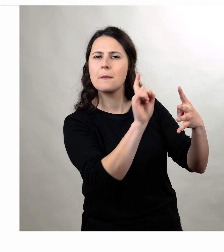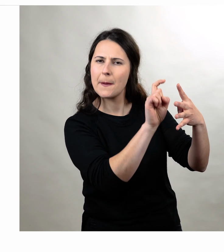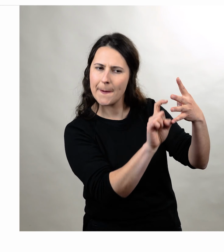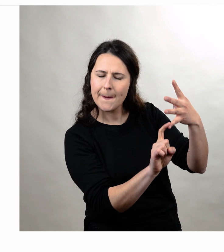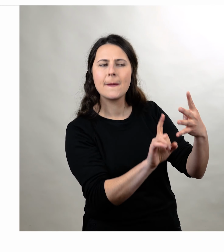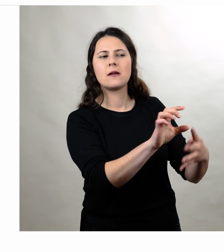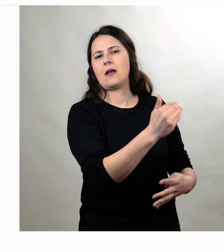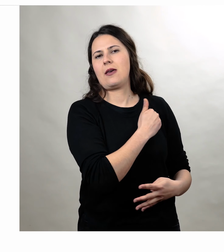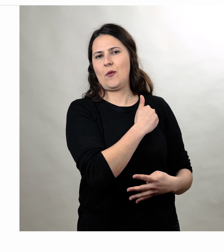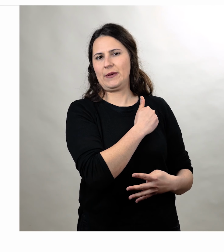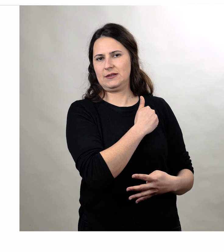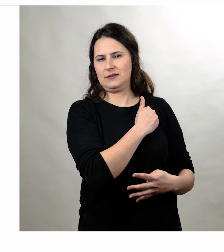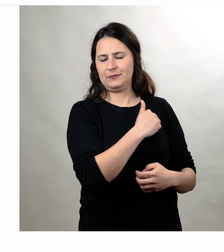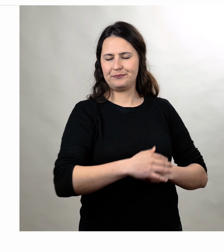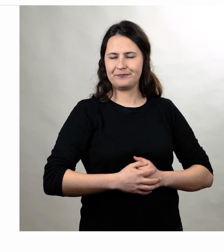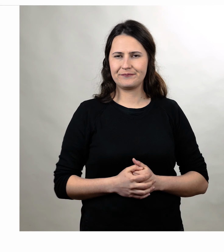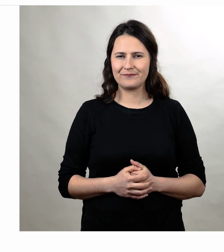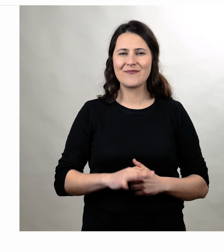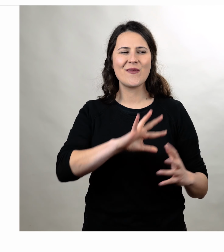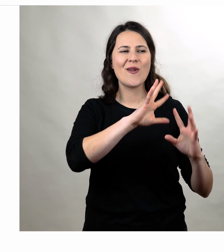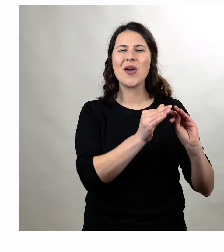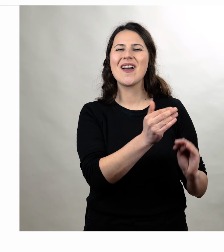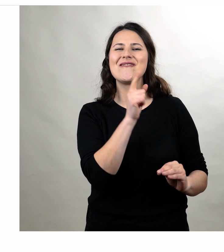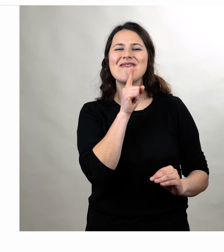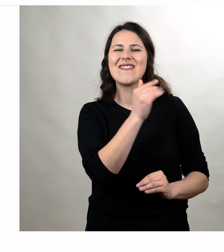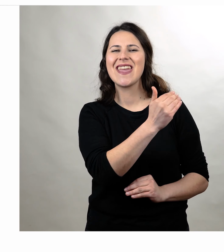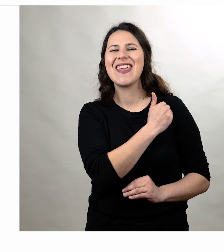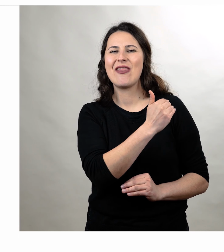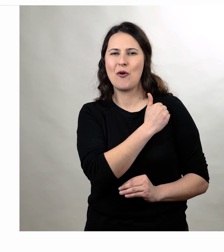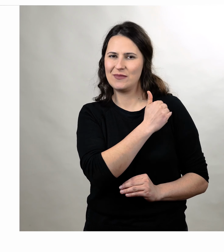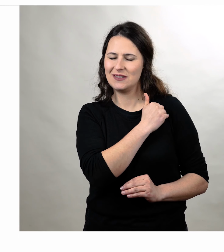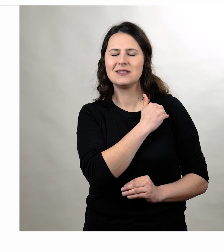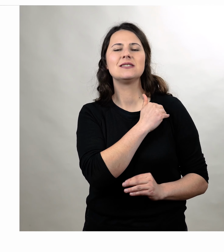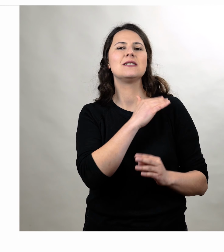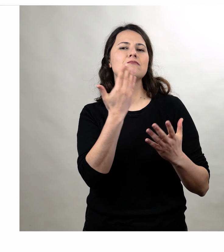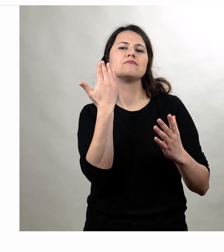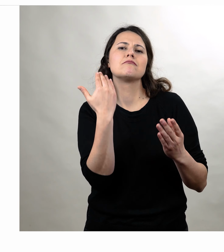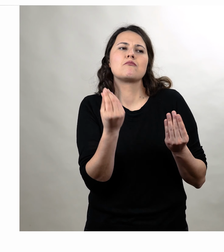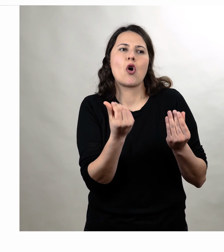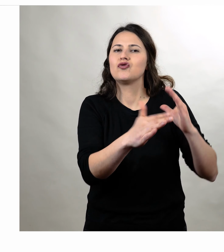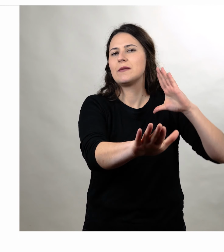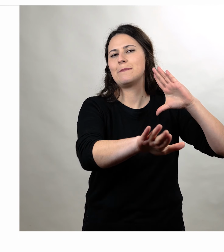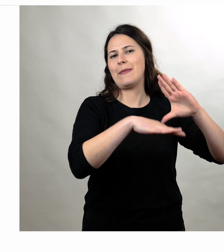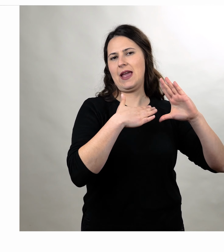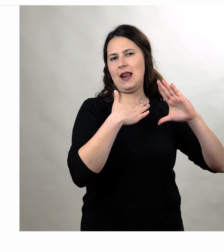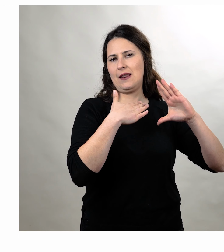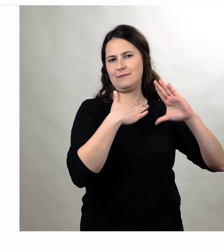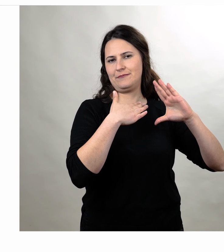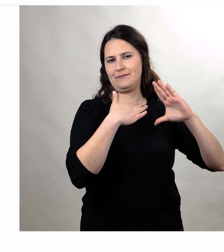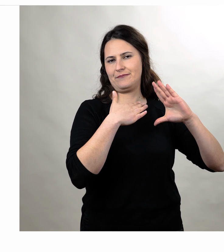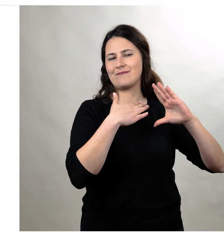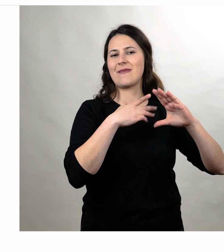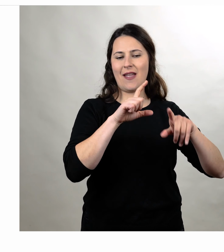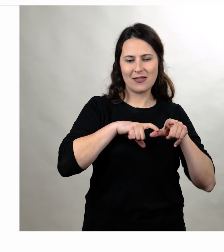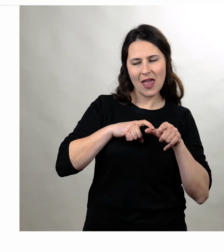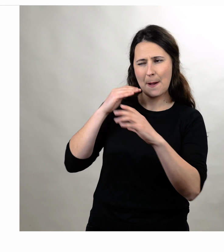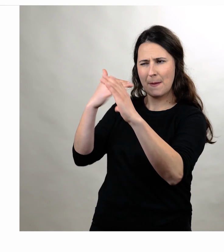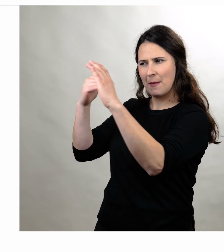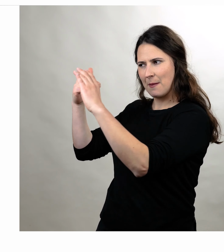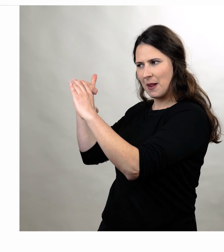Όλες οι ειδοποιήσεις πτώσης τιμής αποστέλλονται μέσω ηλεκτρονικού ταχυδρομείου.